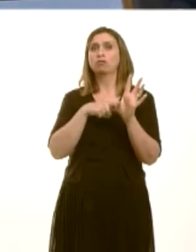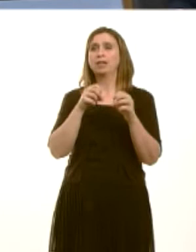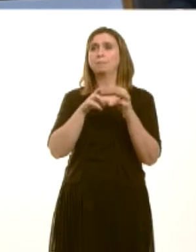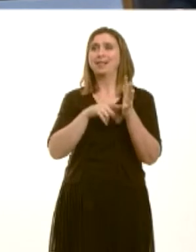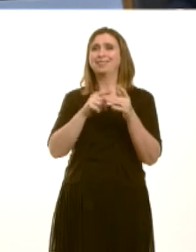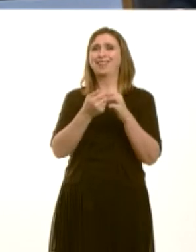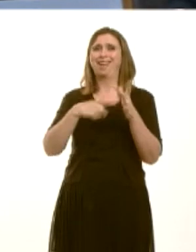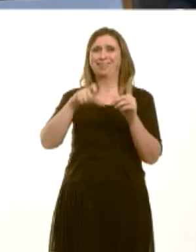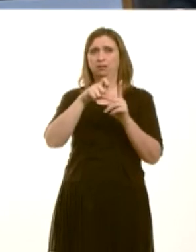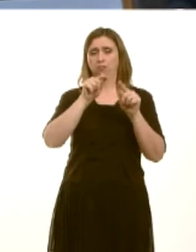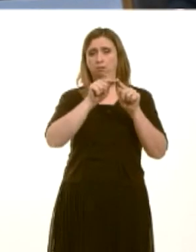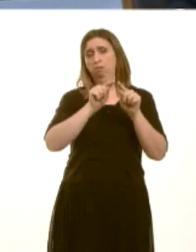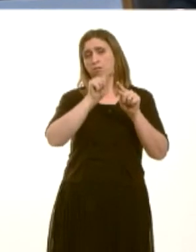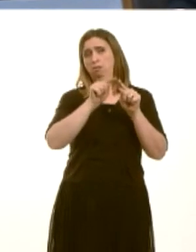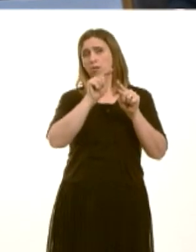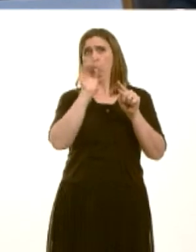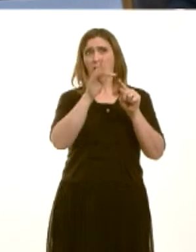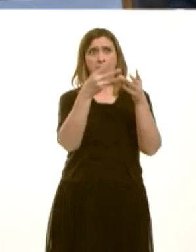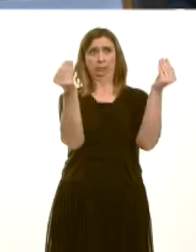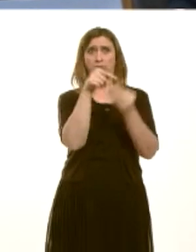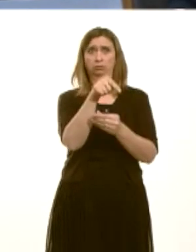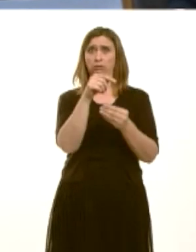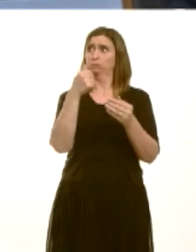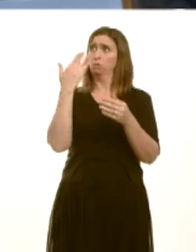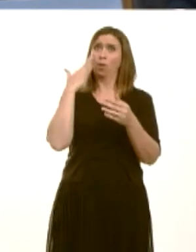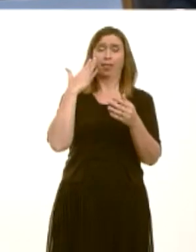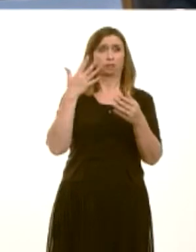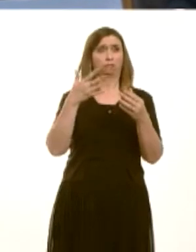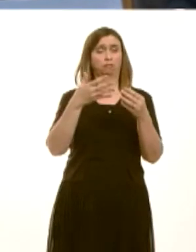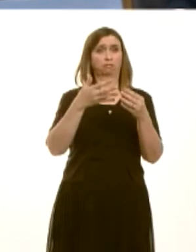ei hunan iír gogledd o Bontrhydfendigaid ddim wedi bod yna ers y 1960au, ac felly,